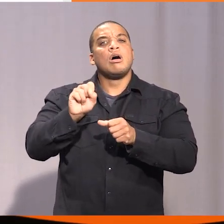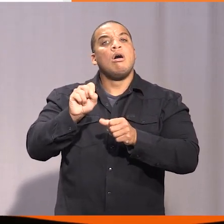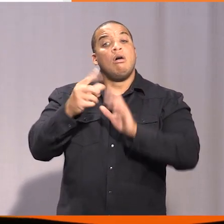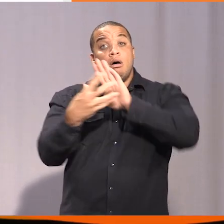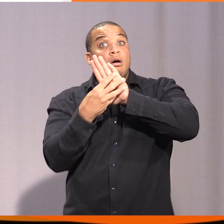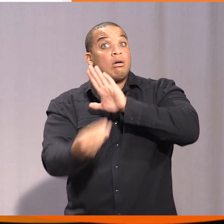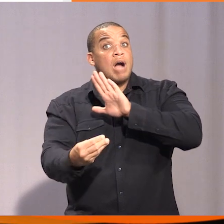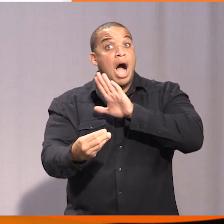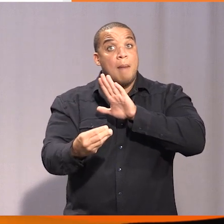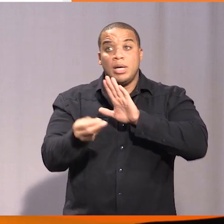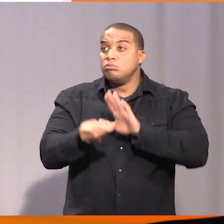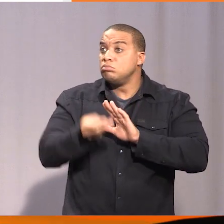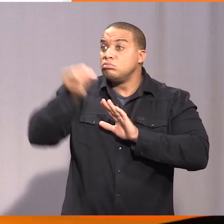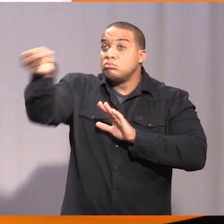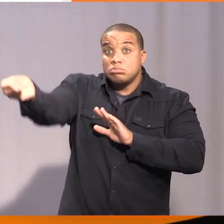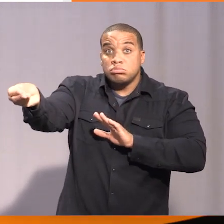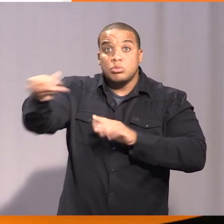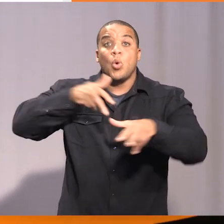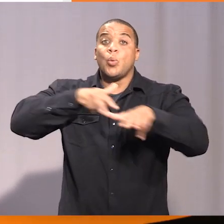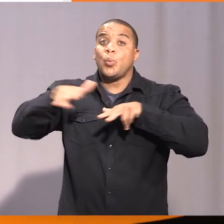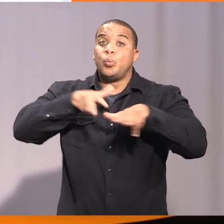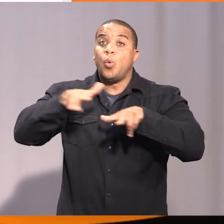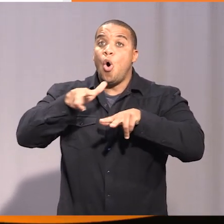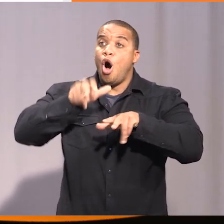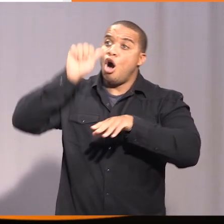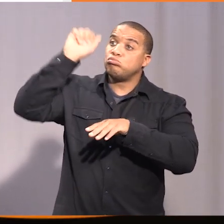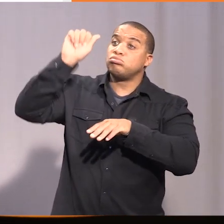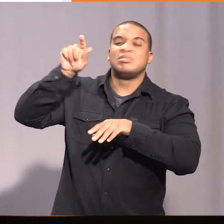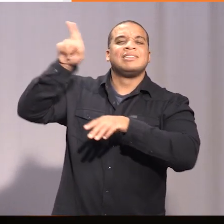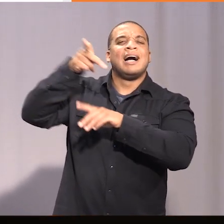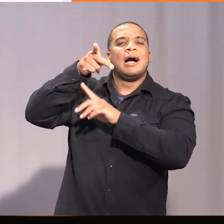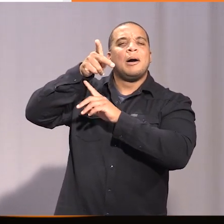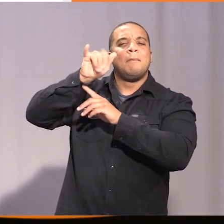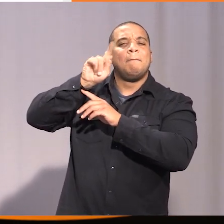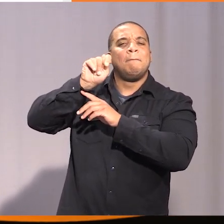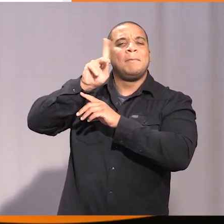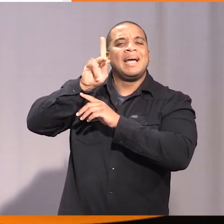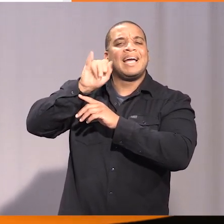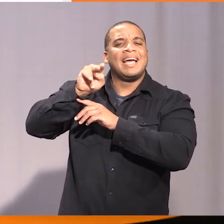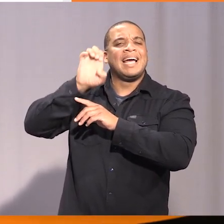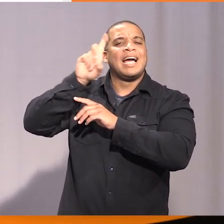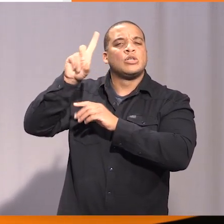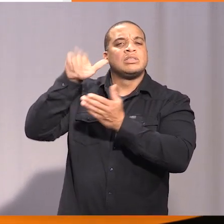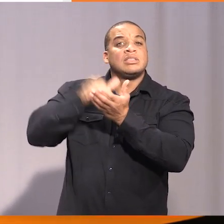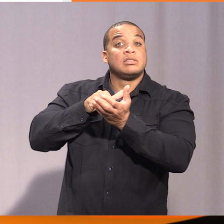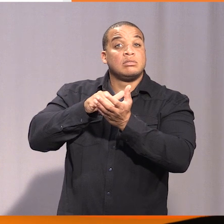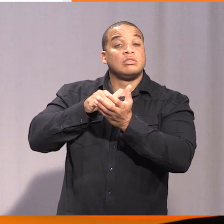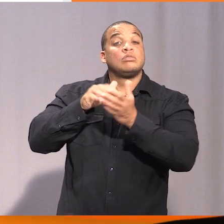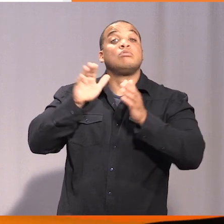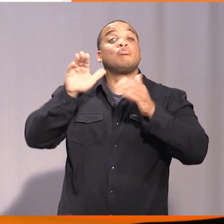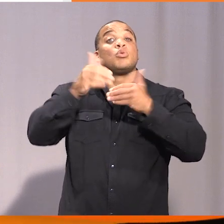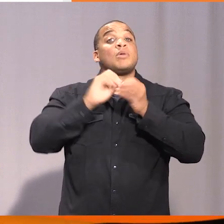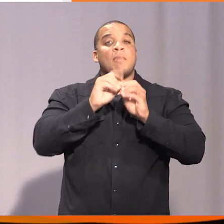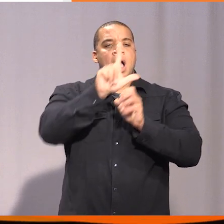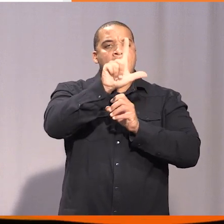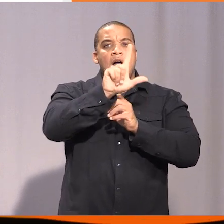La primera es entregarnos una copia a nuestra oficina. Nuestra oficina está ubicada en el Centro de Educación Pitkin,